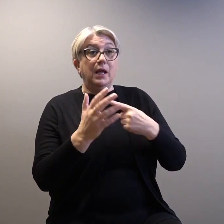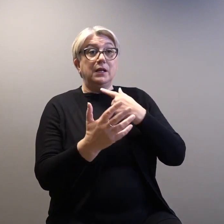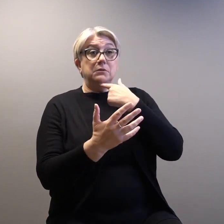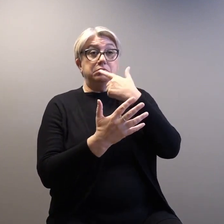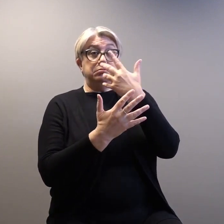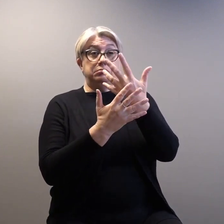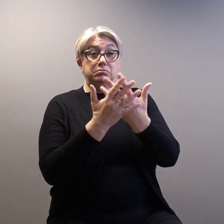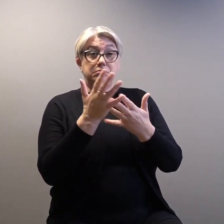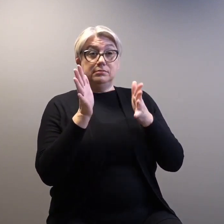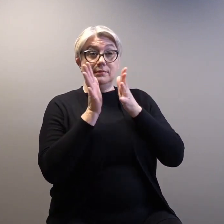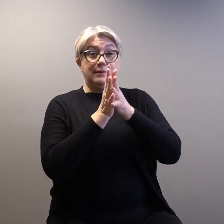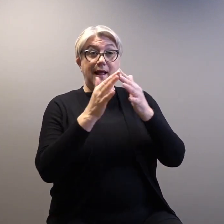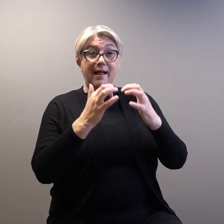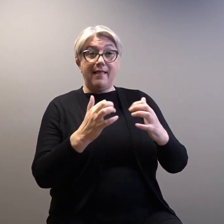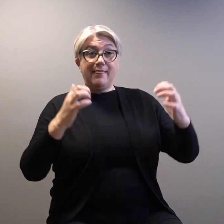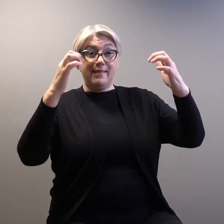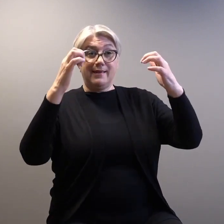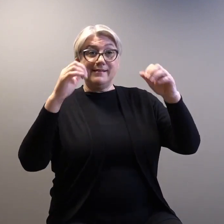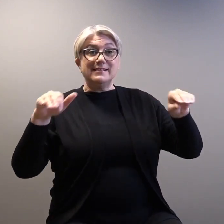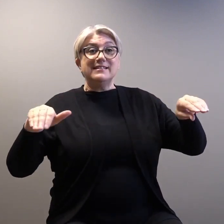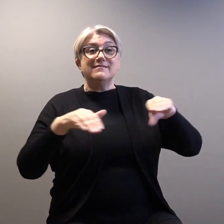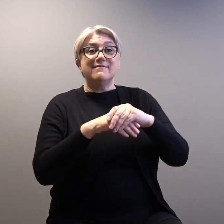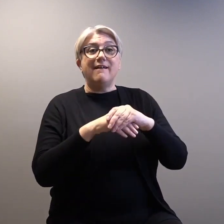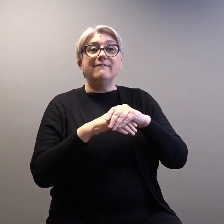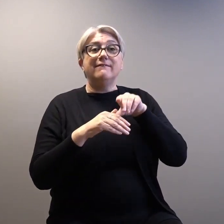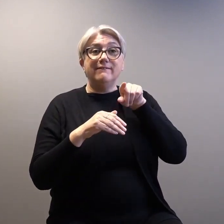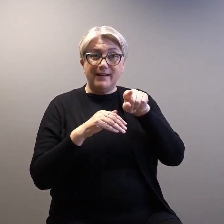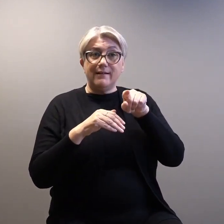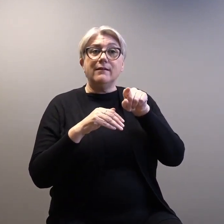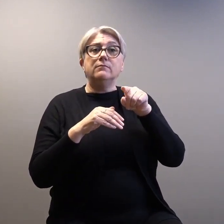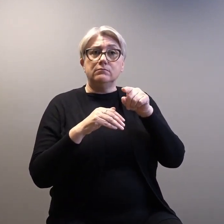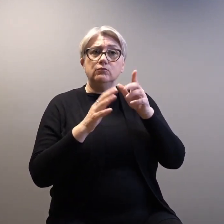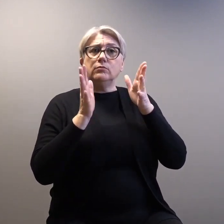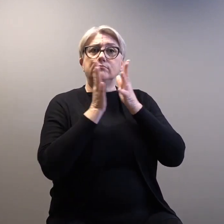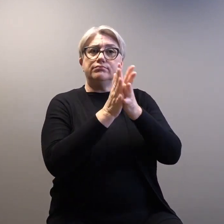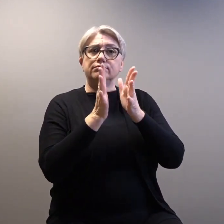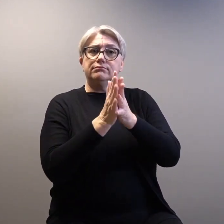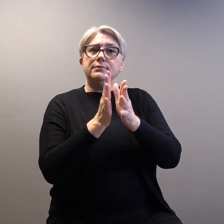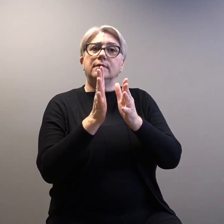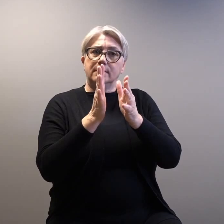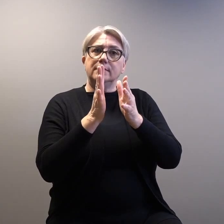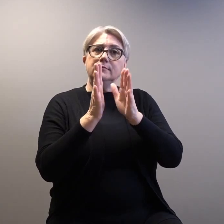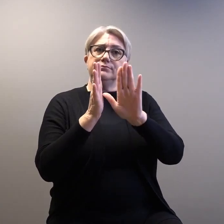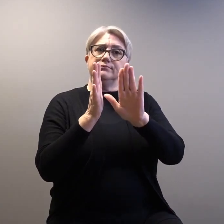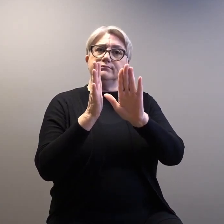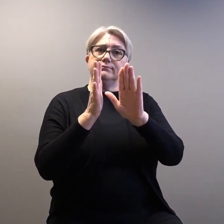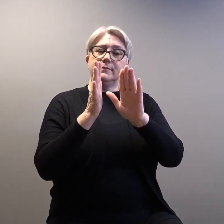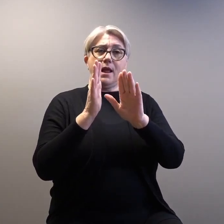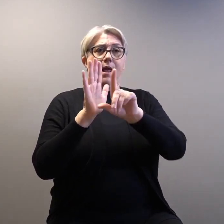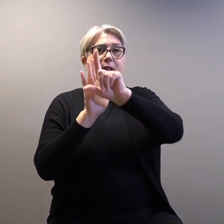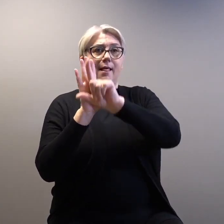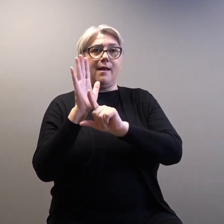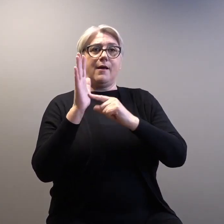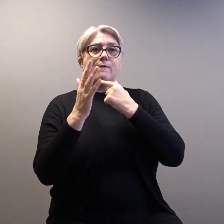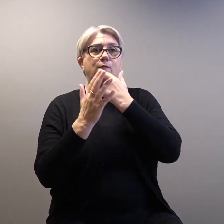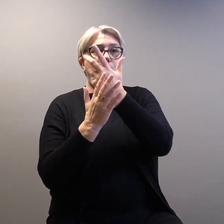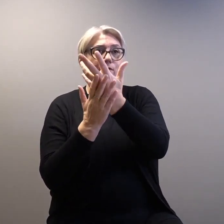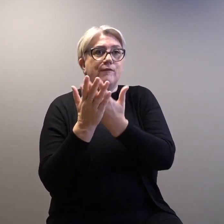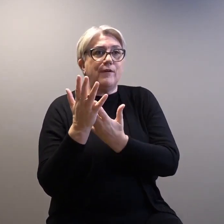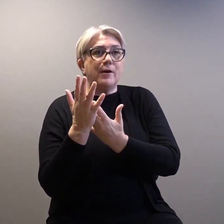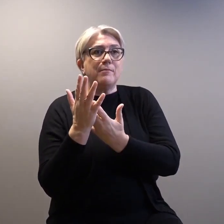Í ræðu á Alþingi, þar sem Svavar Gestsson talaði fyrir lagafrumvarpinu,